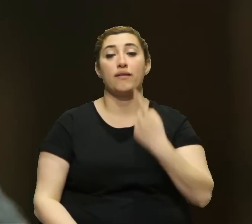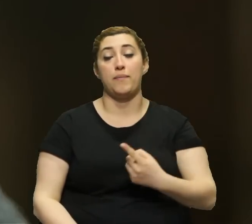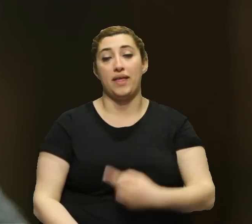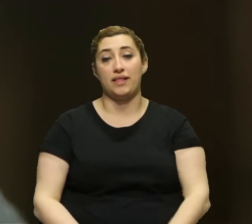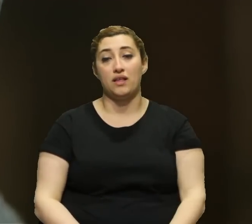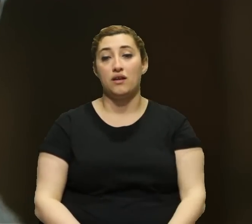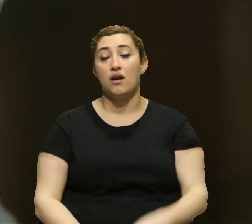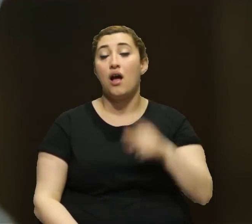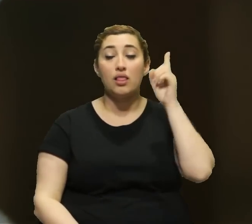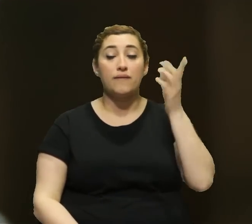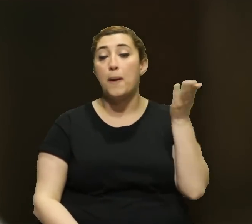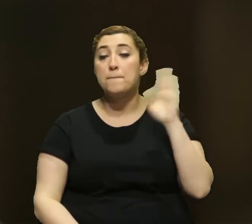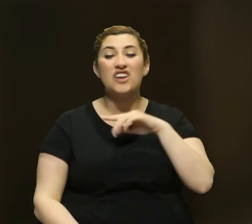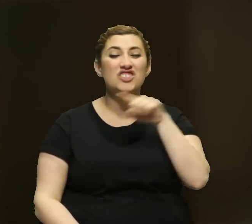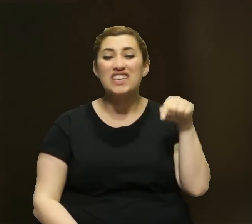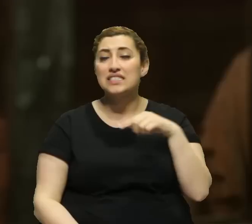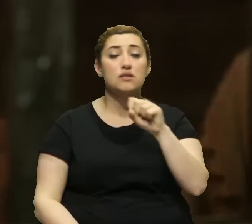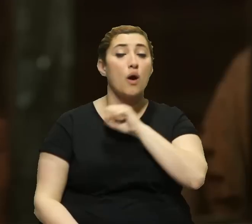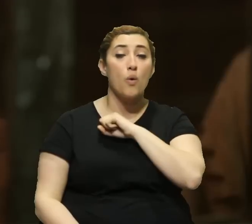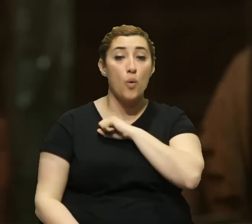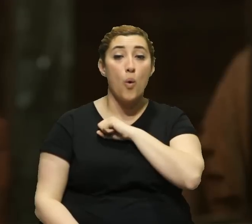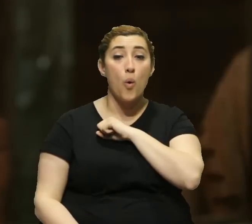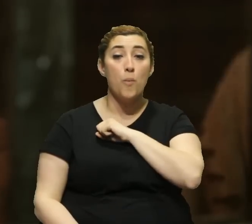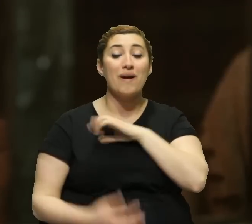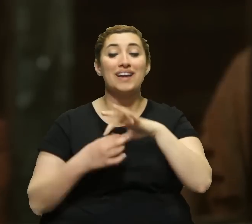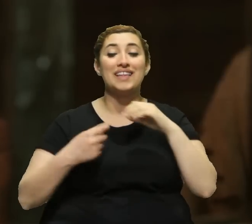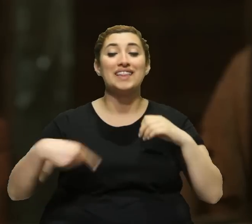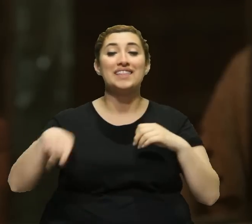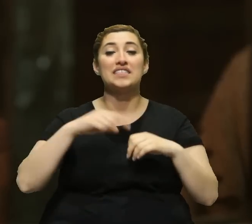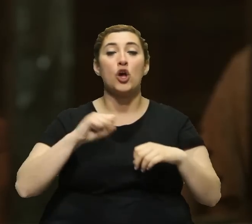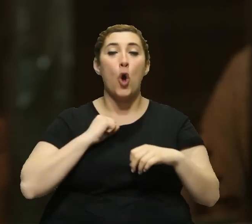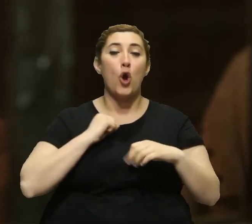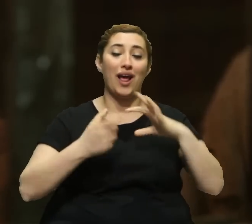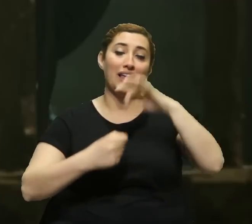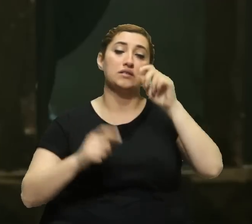Yaradan’dan başkasından korkmak... ...insanı korkak eder.